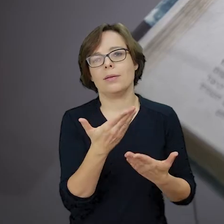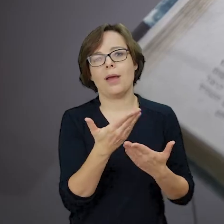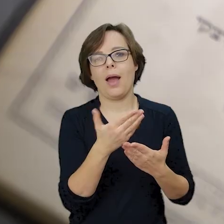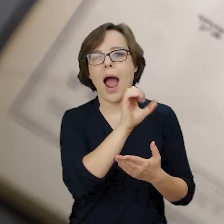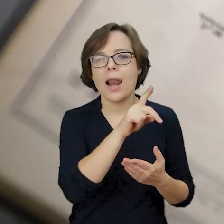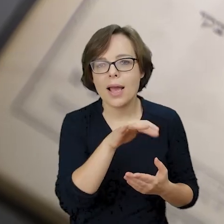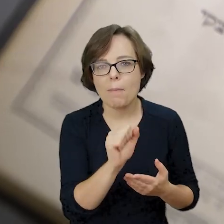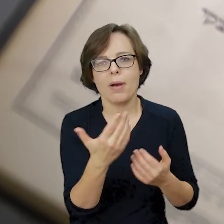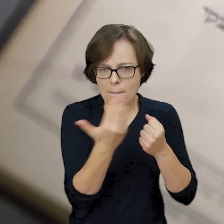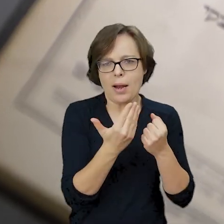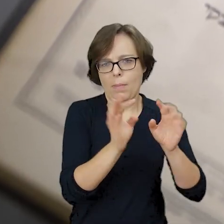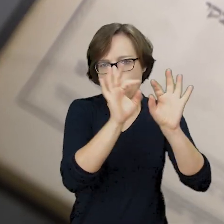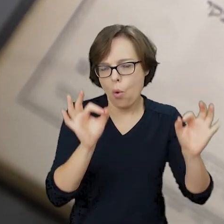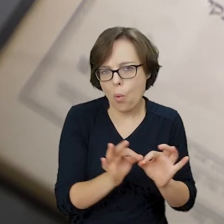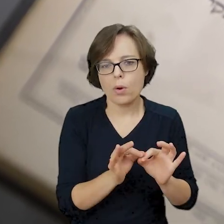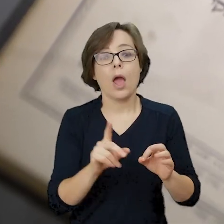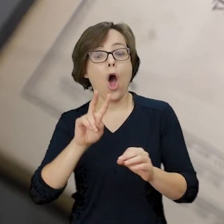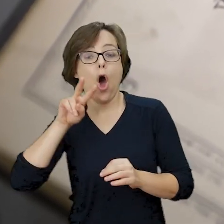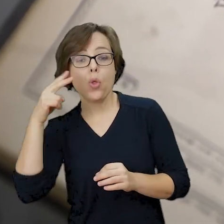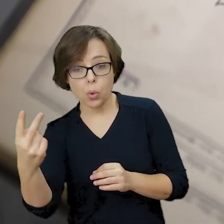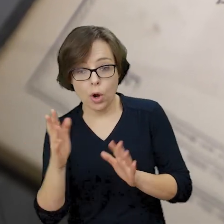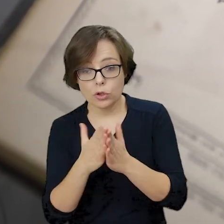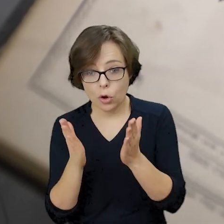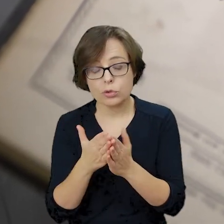Drugą jest Dikduk Elijahu, poświęcona gramatyce hebrajskiej.